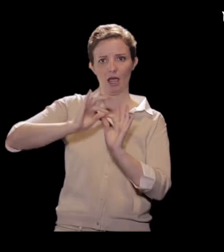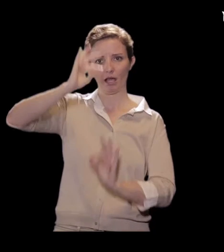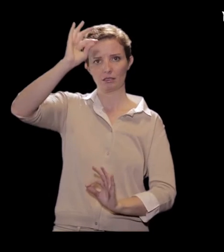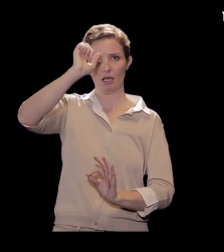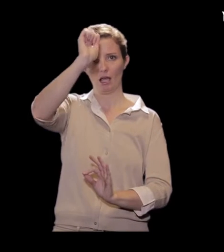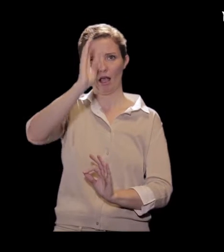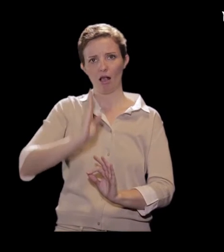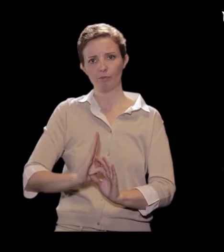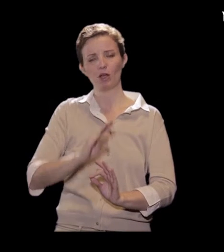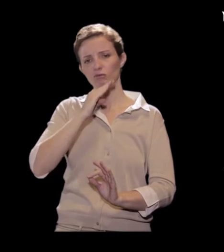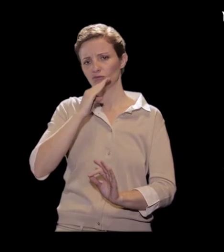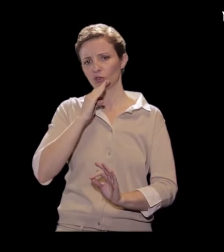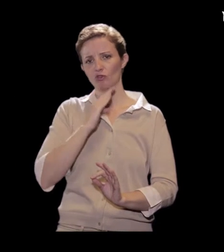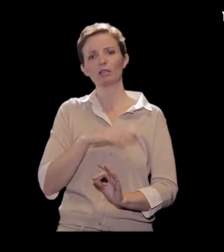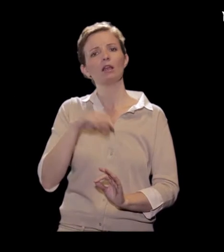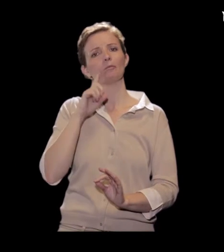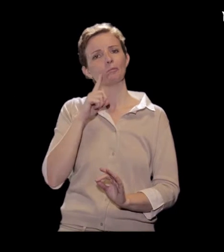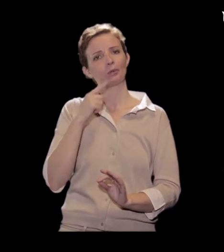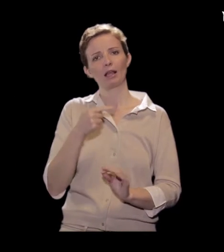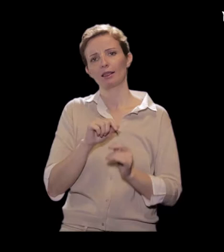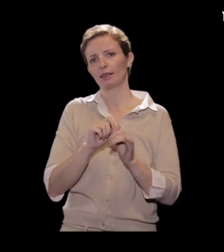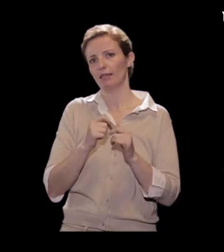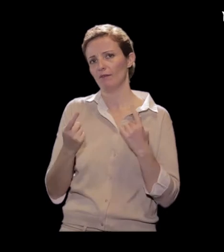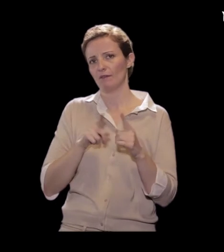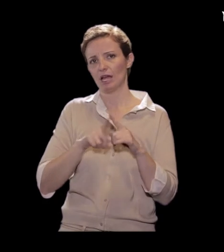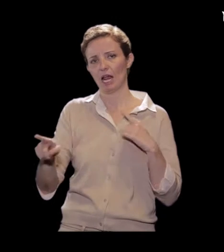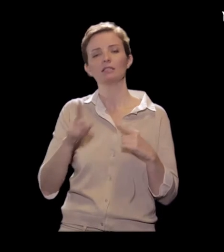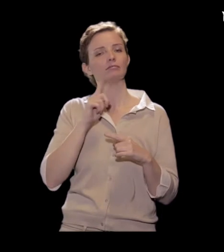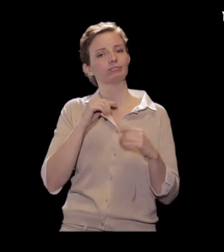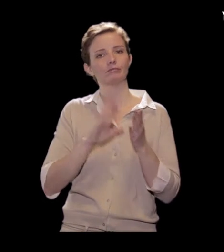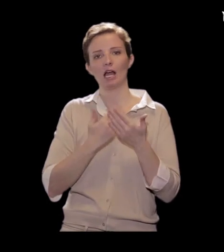basterà fare la differenza in valore assoluto delle loro ordinate.